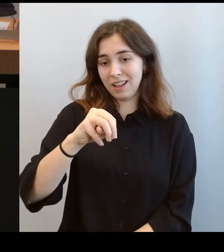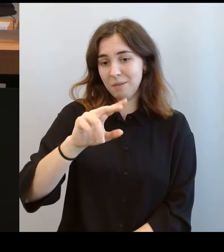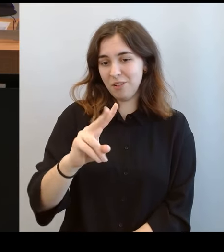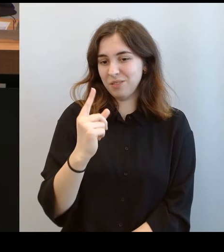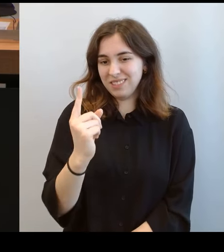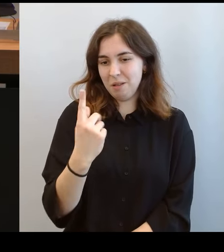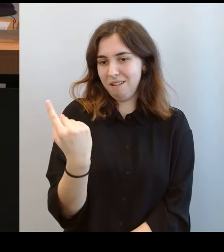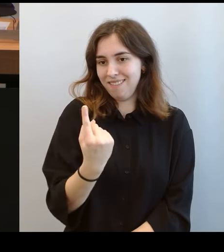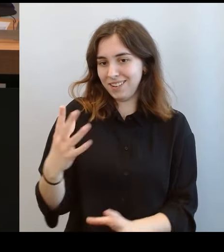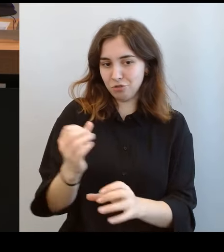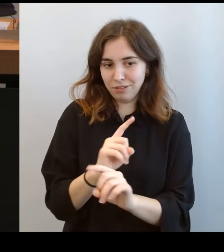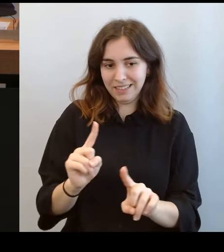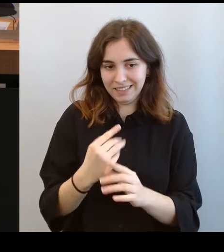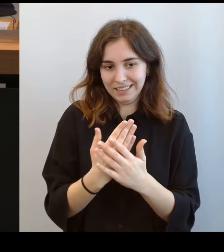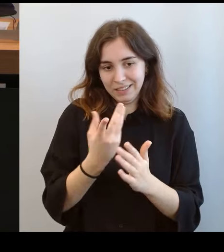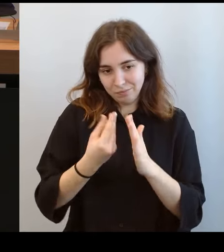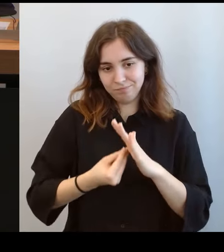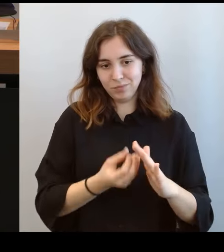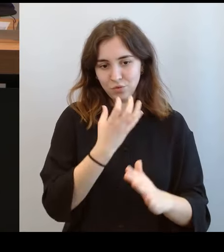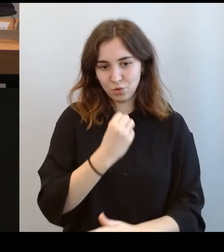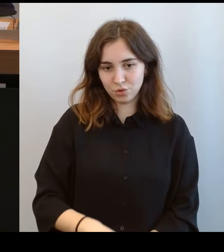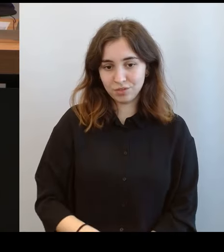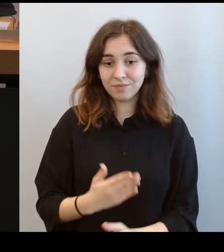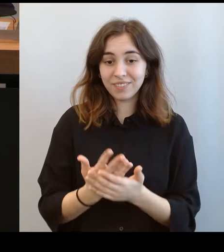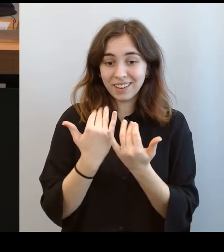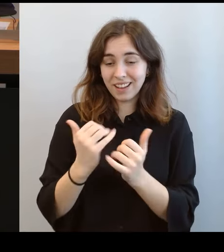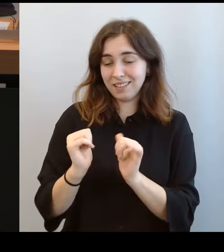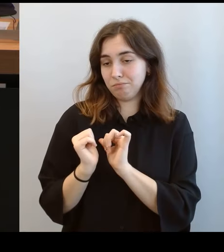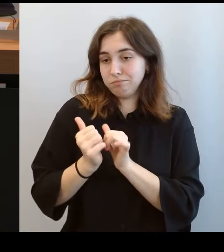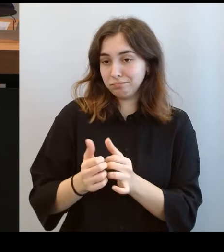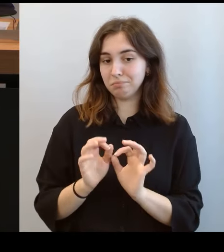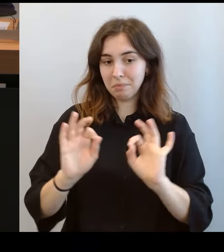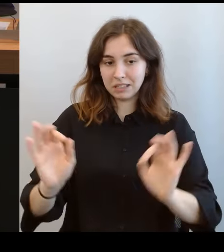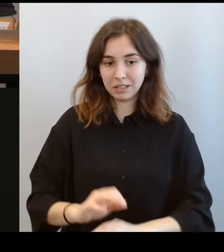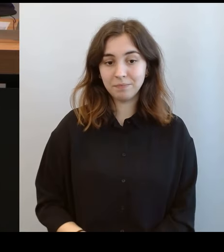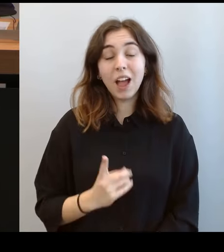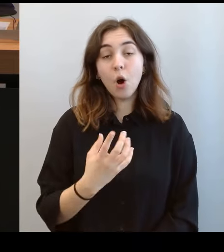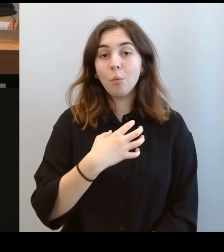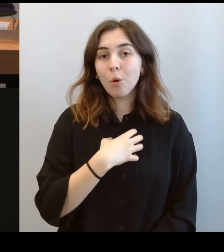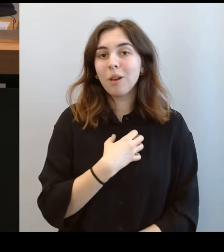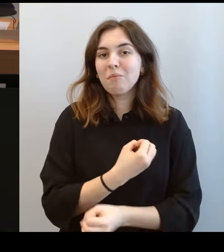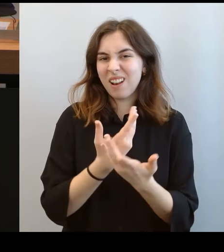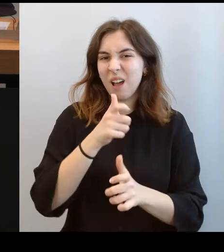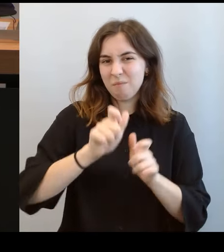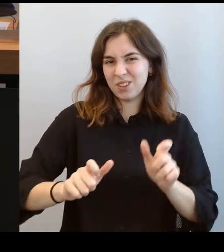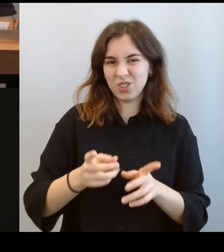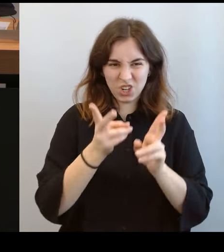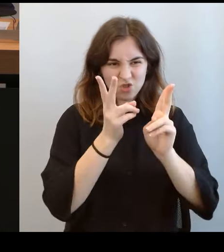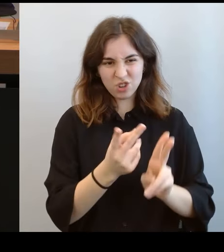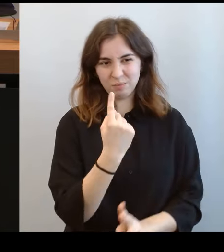Was wir auch brauchen, ist die Verbesserung beim Personal. Haben Sie zu Recht angesprochen. Auch hier haben wir Dinge geschafft, die der Vorgänger